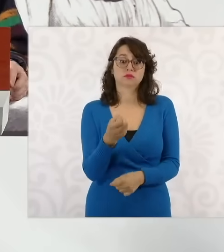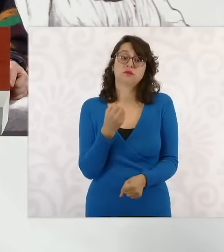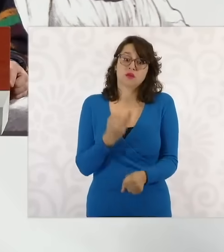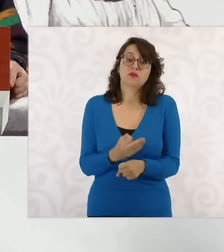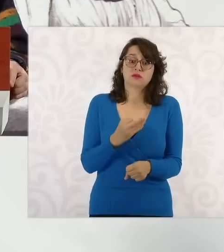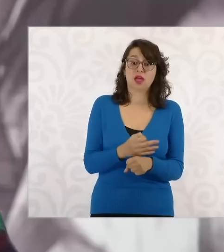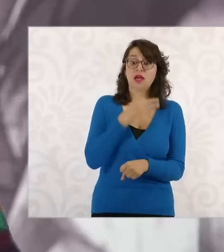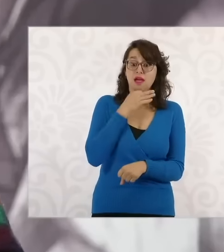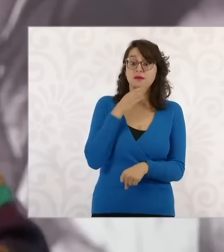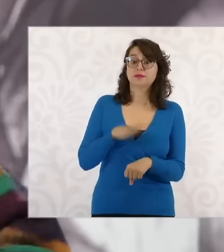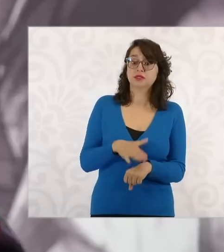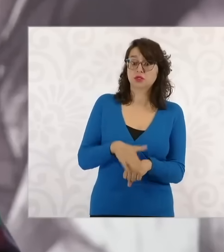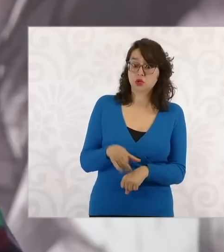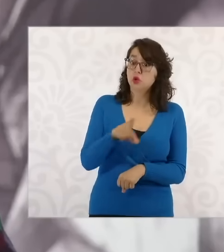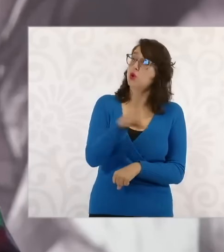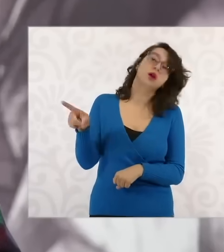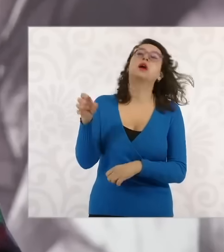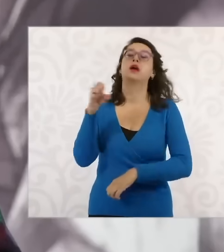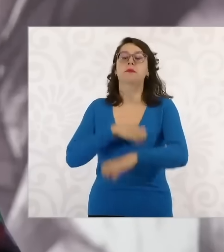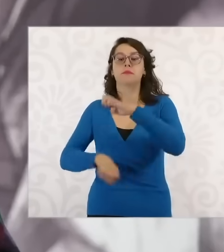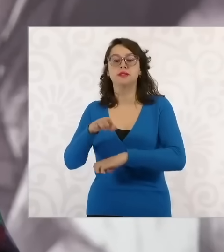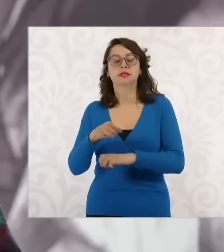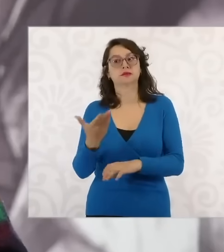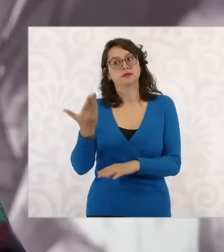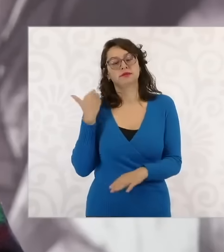les pedimos que se tomen en serio los compromisos que han hecho y que le queden